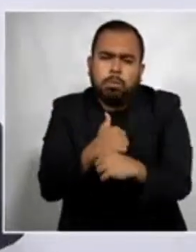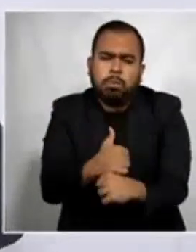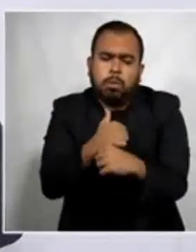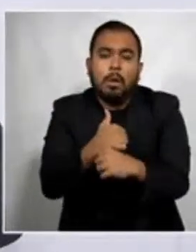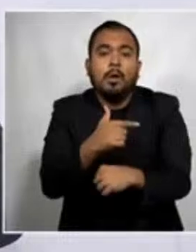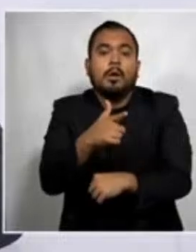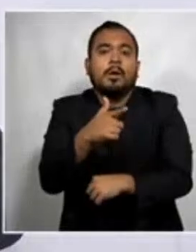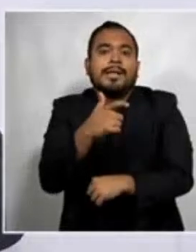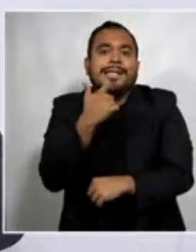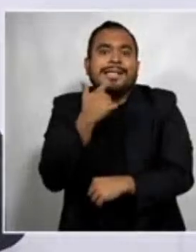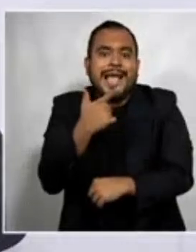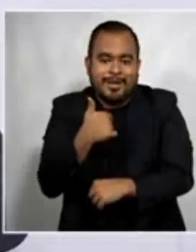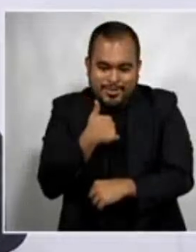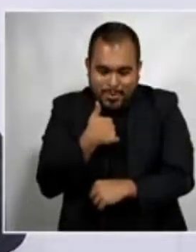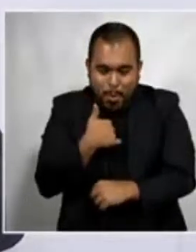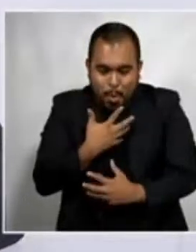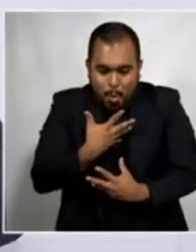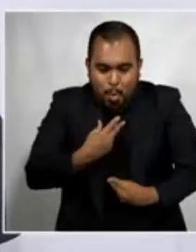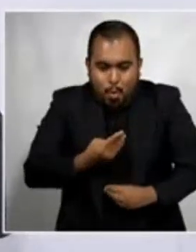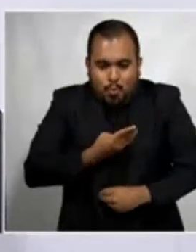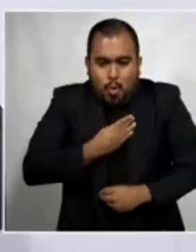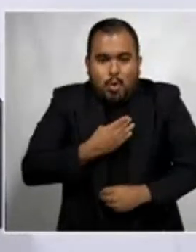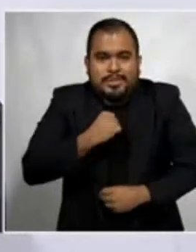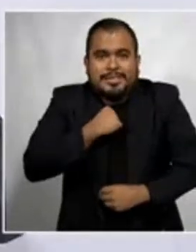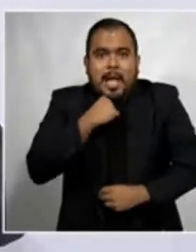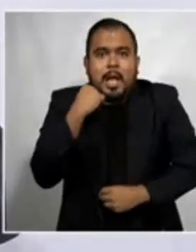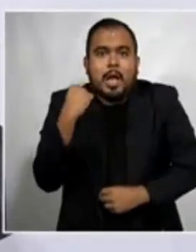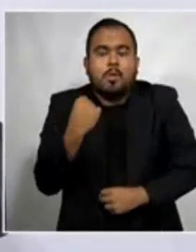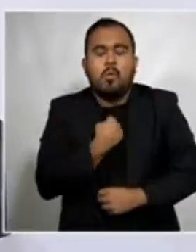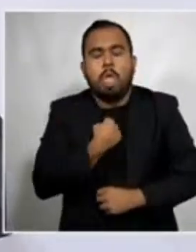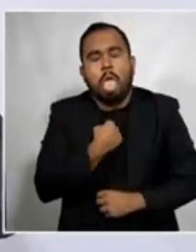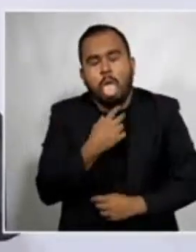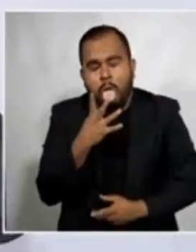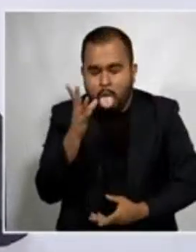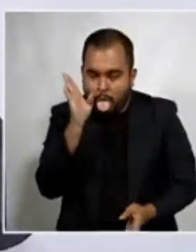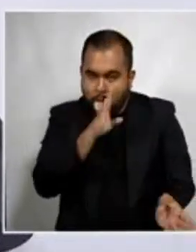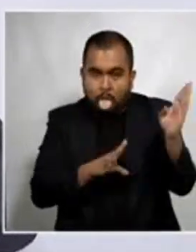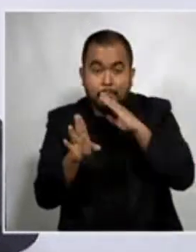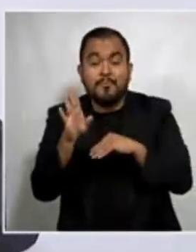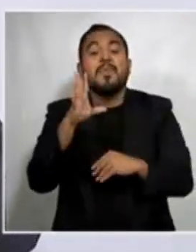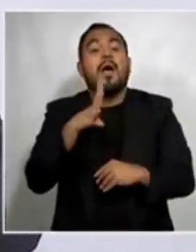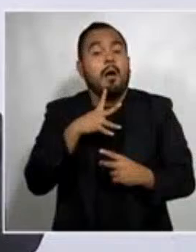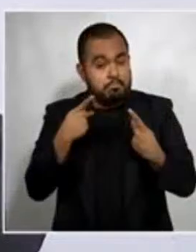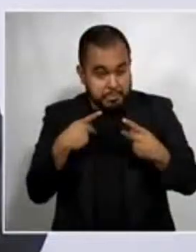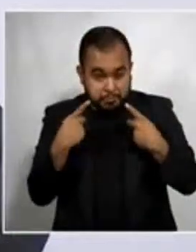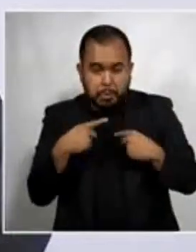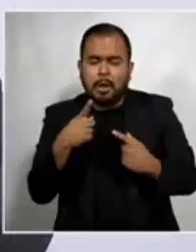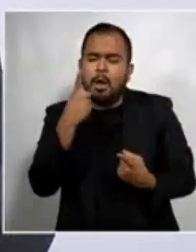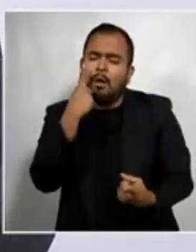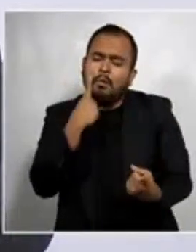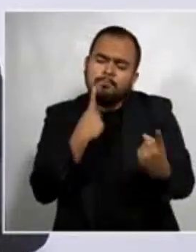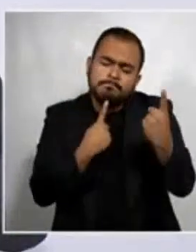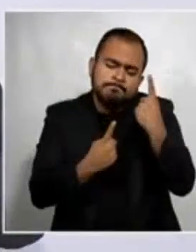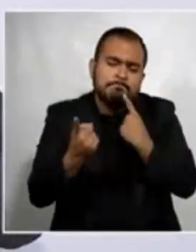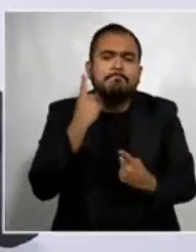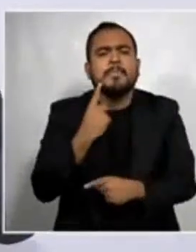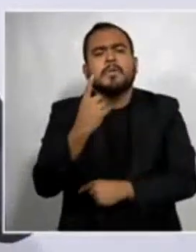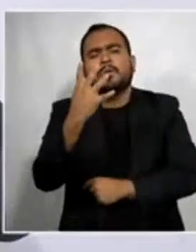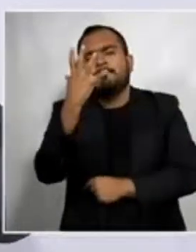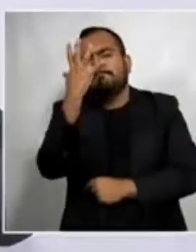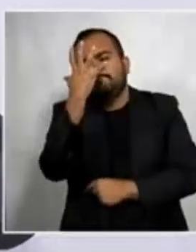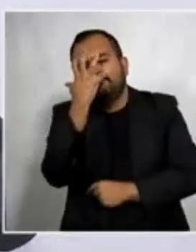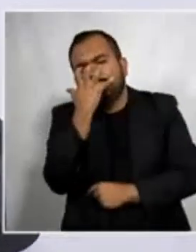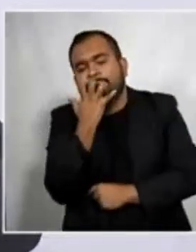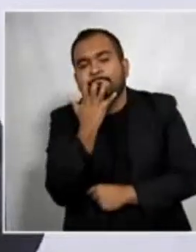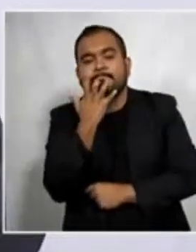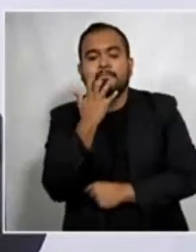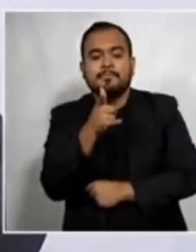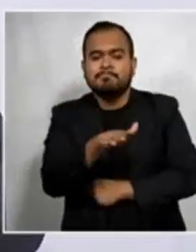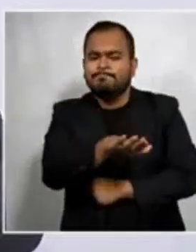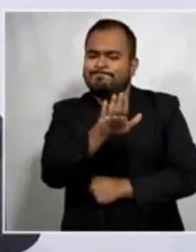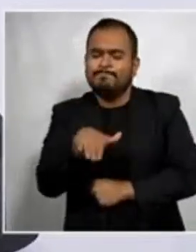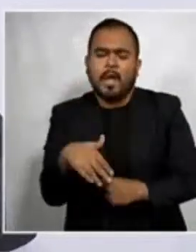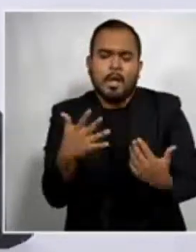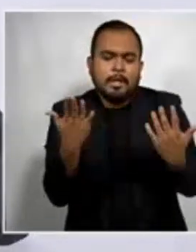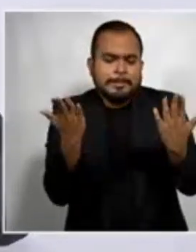por sanar. Por ahí ha transcurrido el llanto, la tristeza y las despedidas de seres queridos. Sin